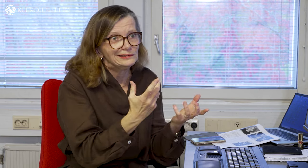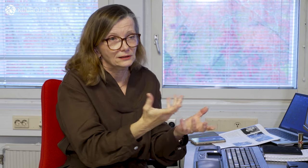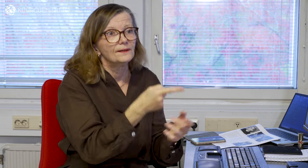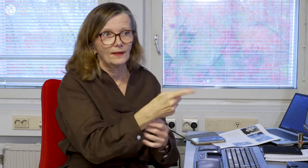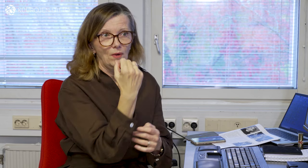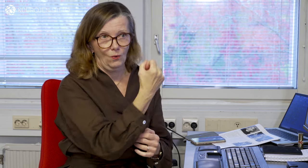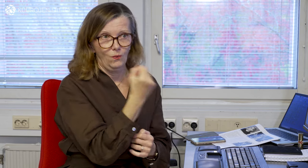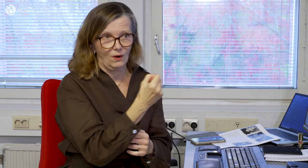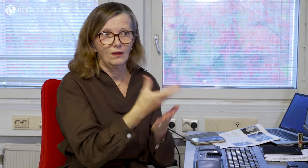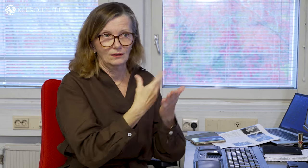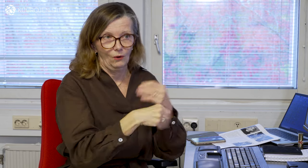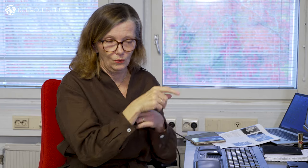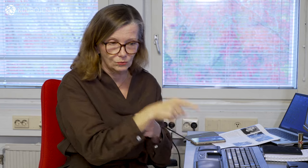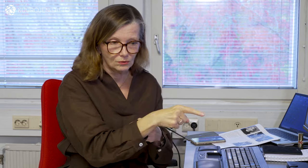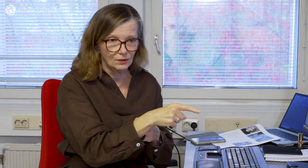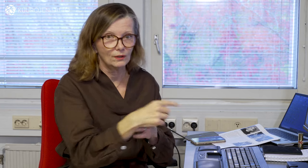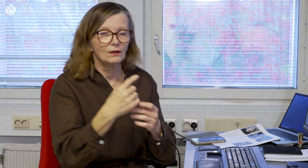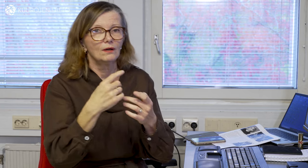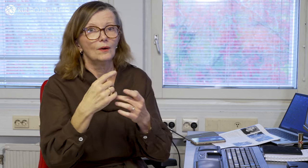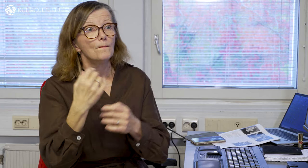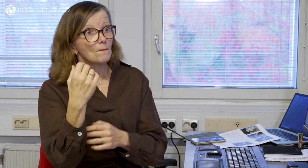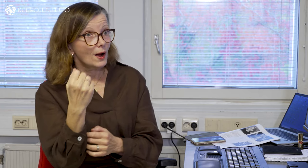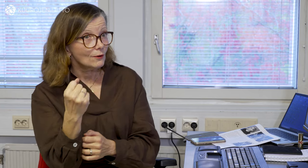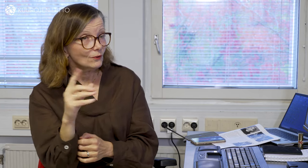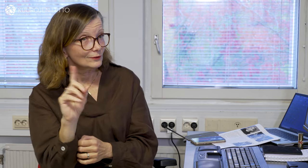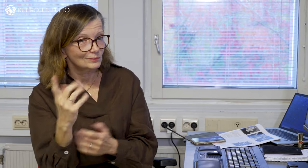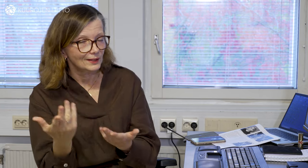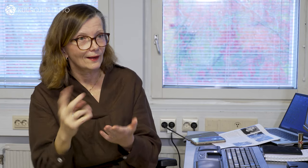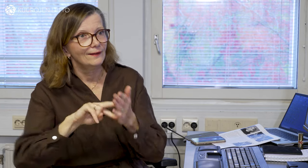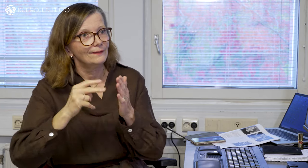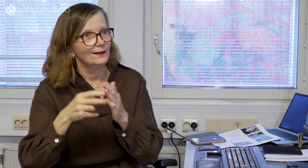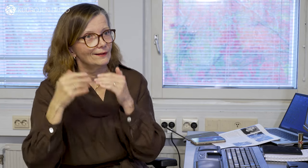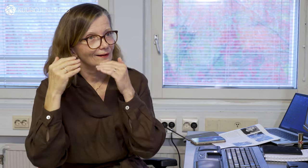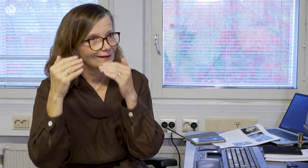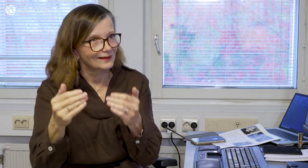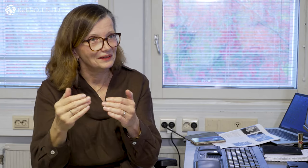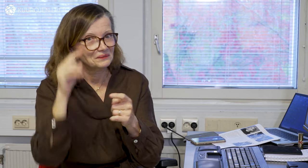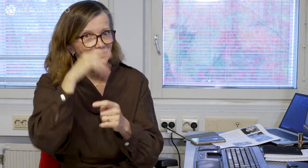On siis olemassa taloudellinen uhka. Toisaalta mahdollisuuksia on olemassa, kuten teknologian kehitys.